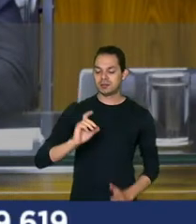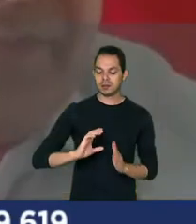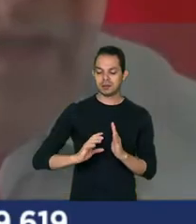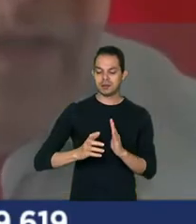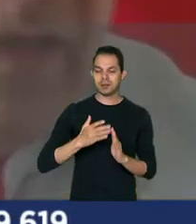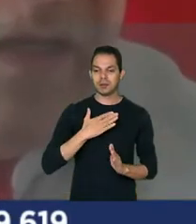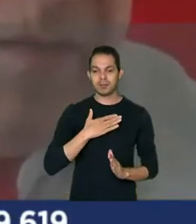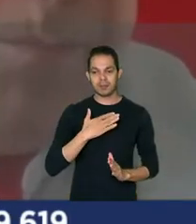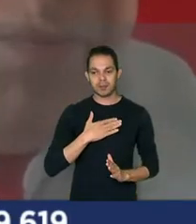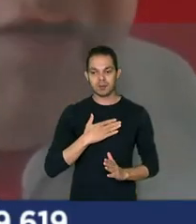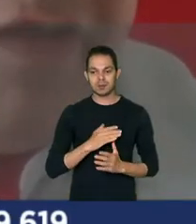[DEPUTADO]: SENHOR PRESIDENTE, O PDT ENTENDE QUE